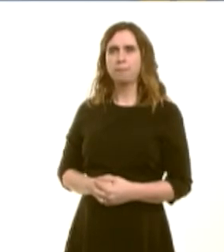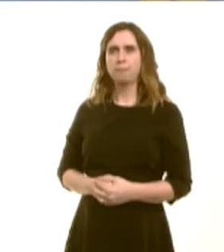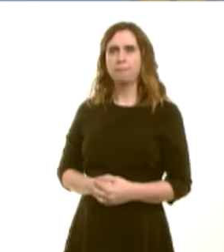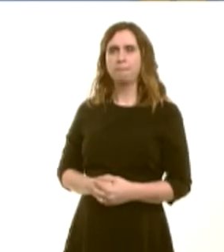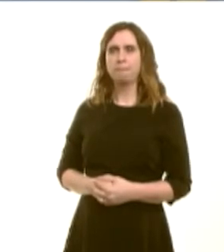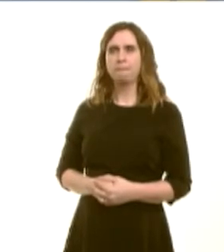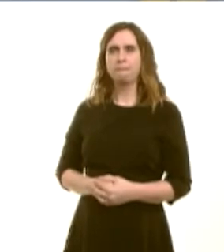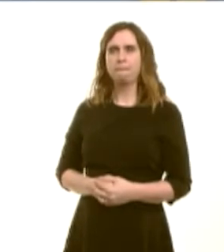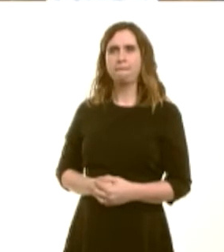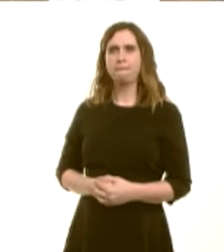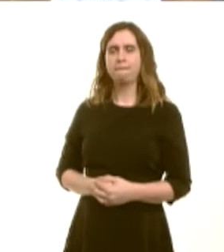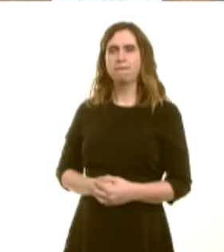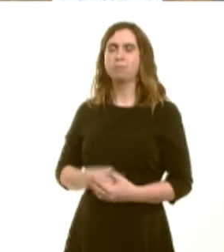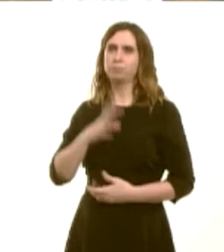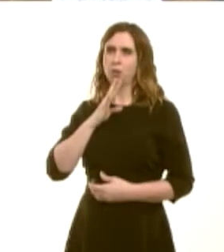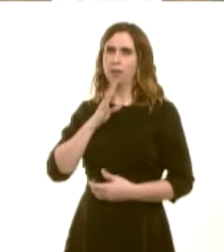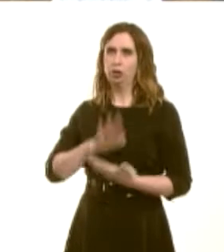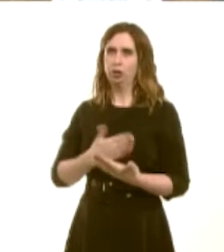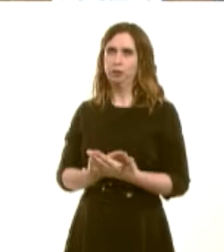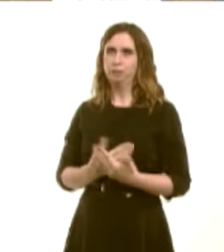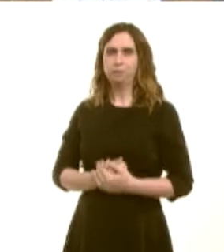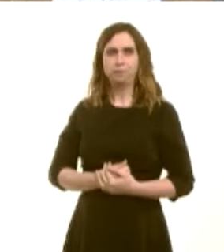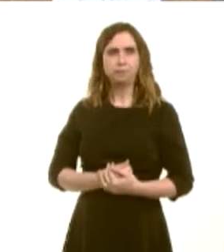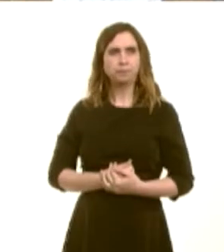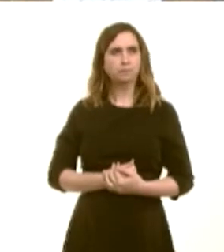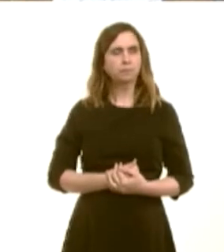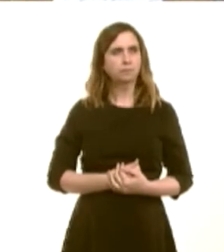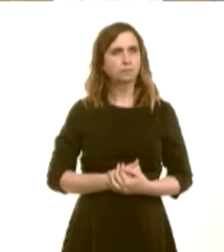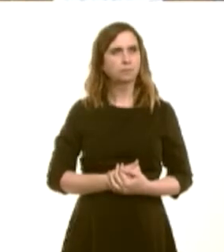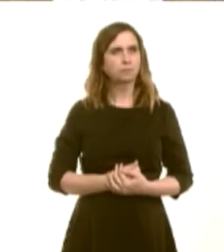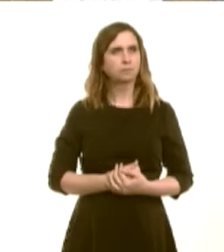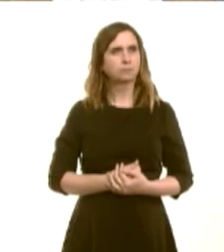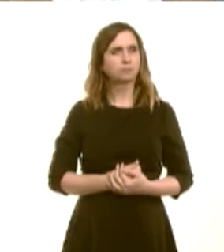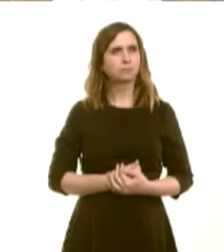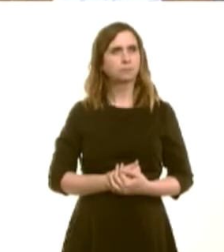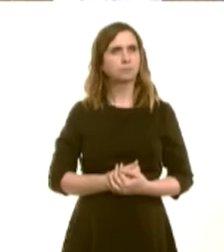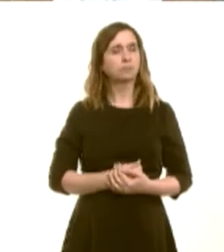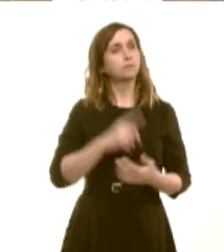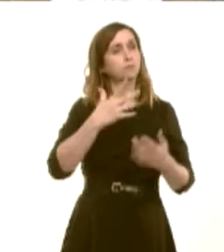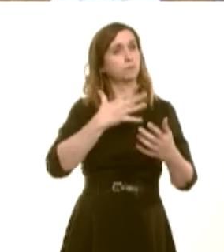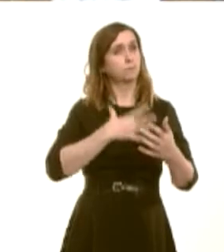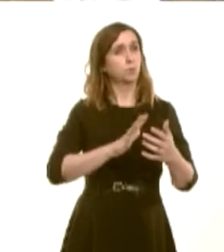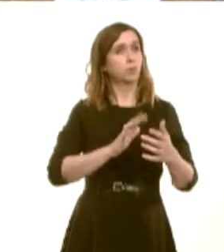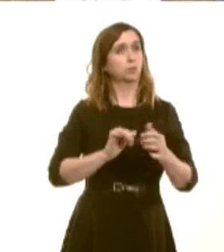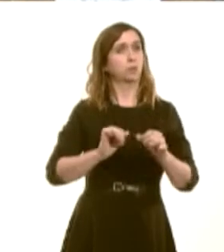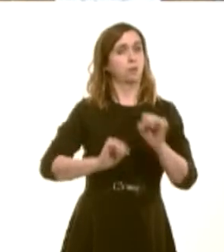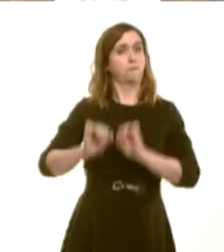Llafur er mwyn osgoi effeithiau y dreth ystafell wely yn eironig a dweud y lleiaf, oherwydd